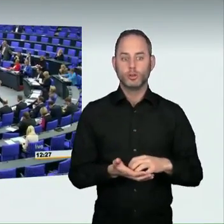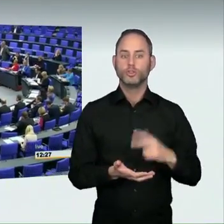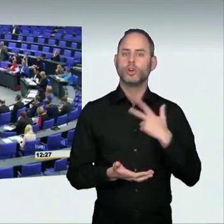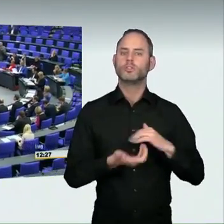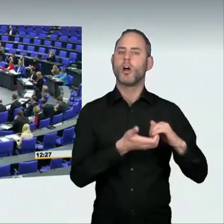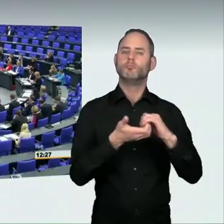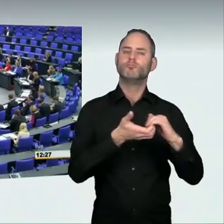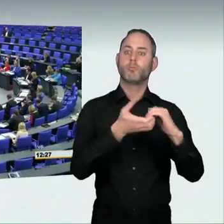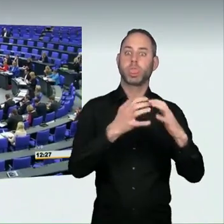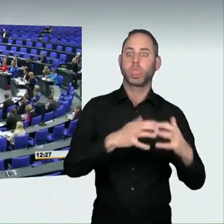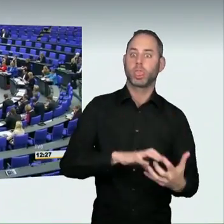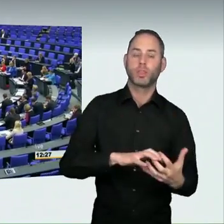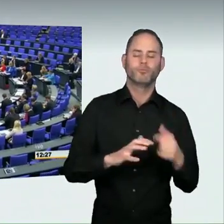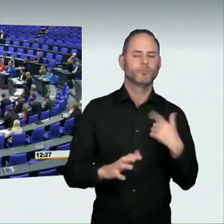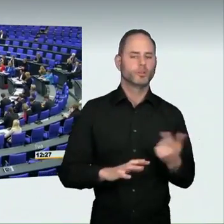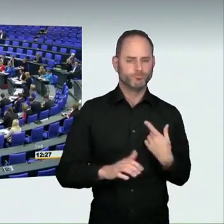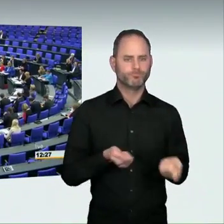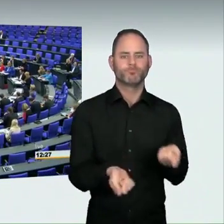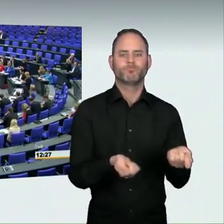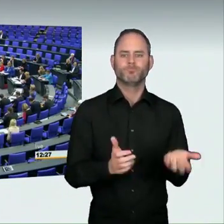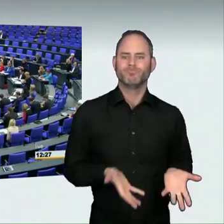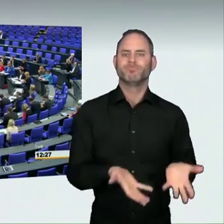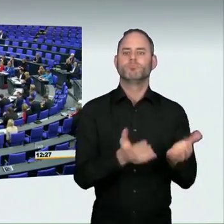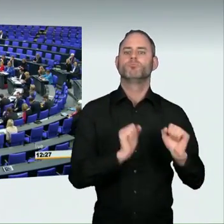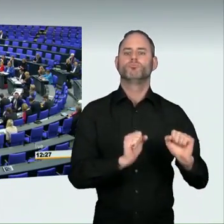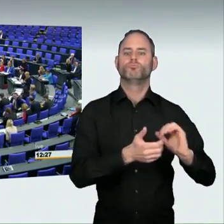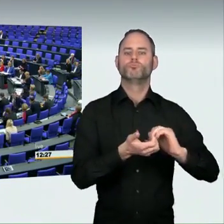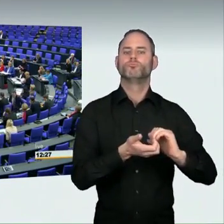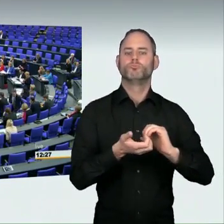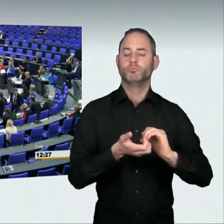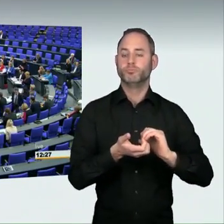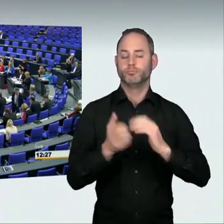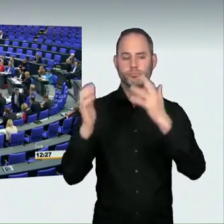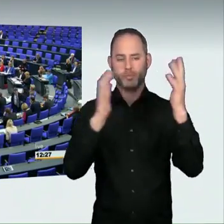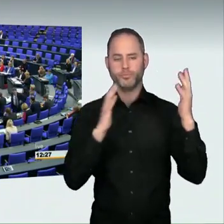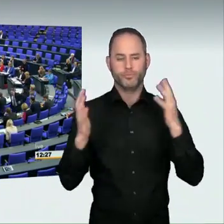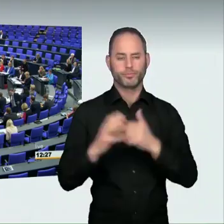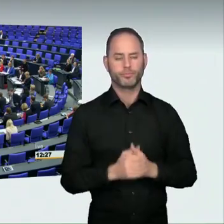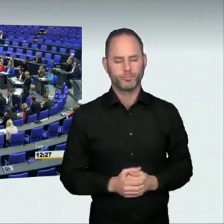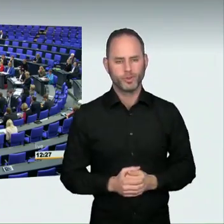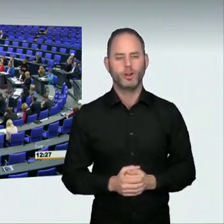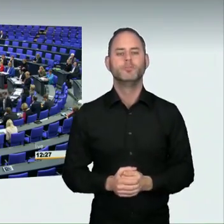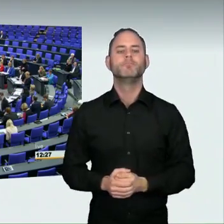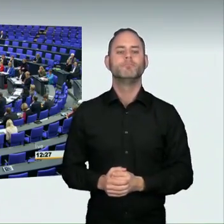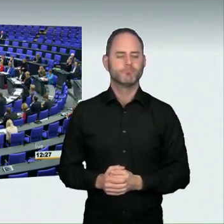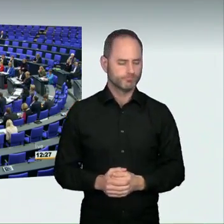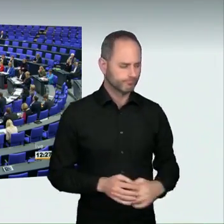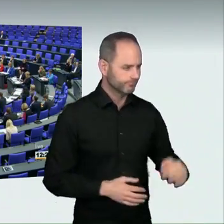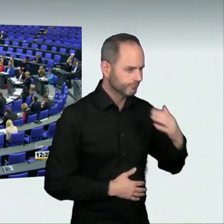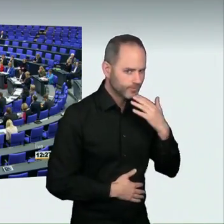(Sprecherwechsel): Sehr geehrte Frau Präsidentin! Liebe Kolleginnen und Kollegen! Wenn ich Sprechstunden durchführe oder in meinem Wahlkreis in Berlin unterwegs bin,